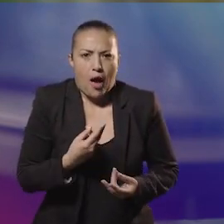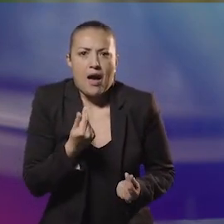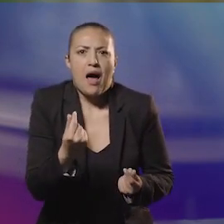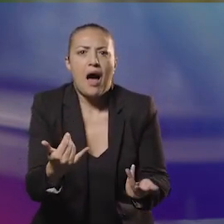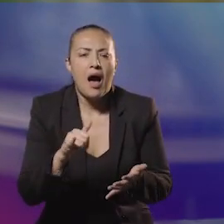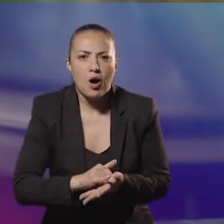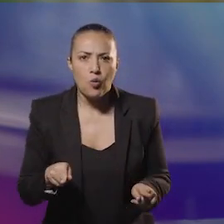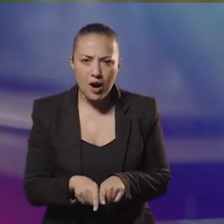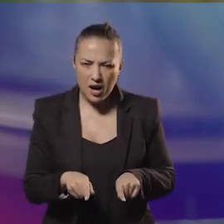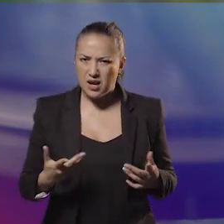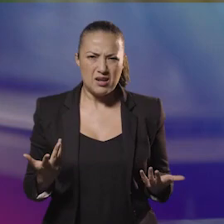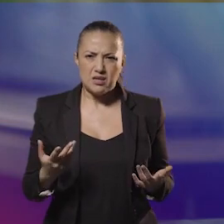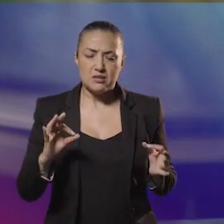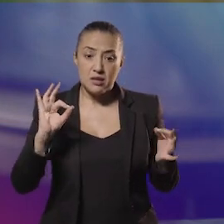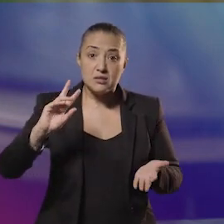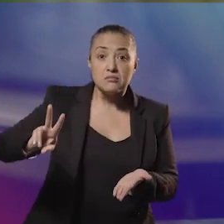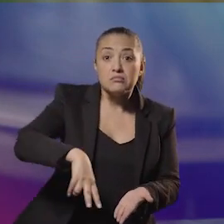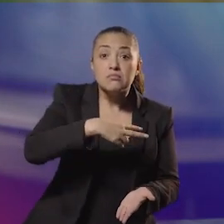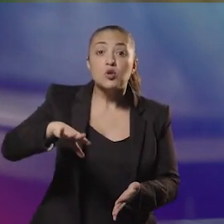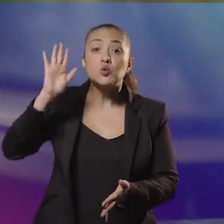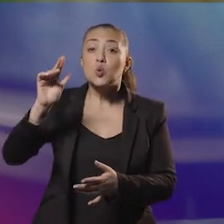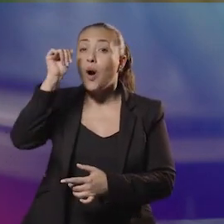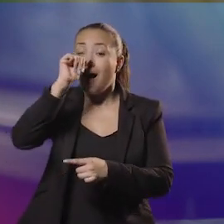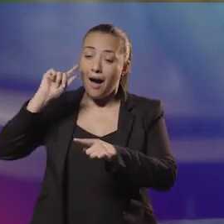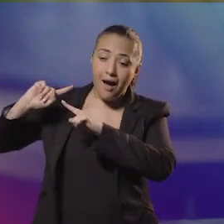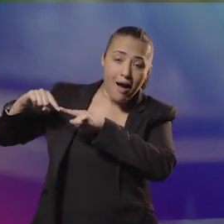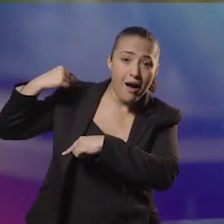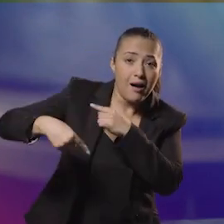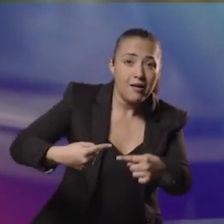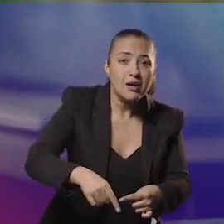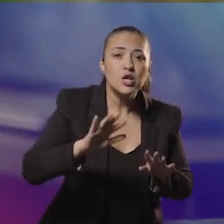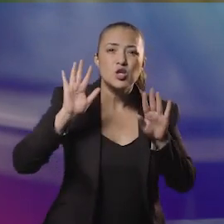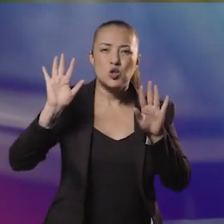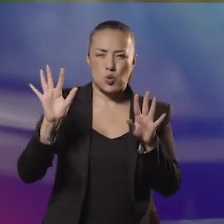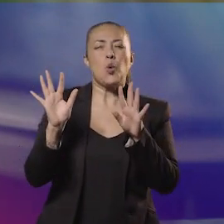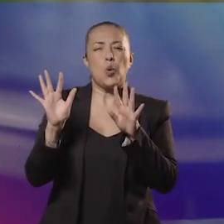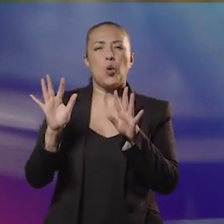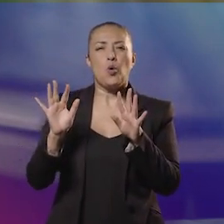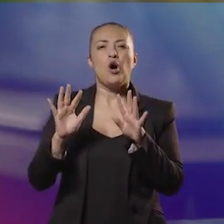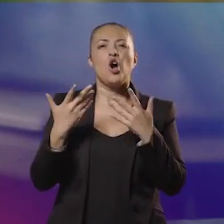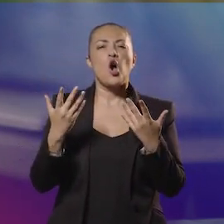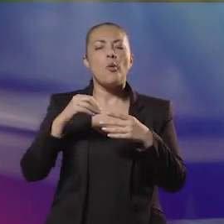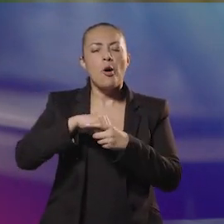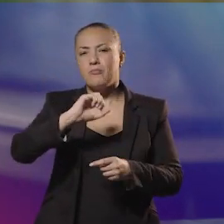Y realmente las danzas de matriz africana que tienen su círculo motor